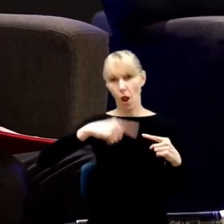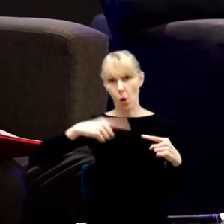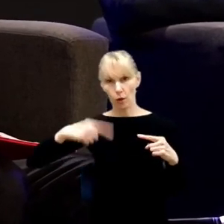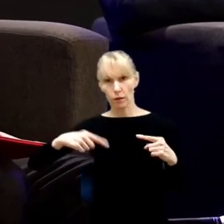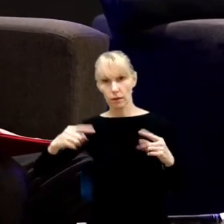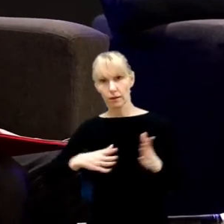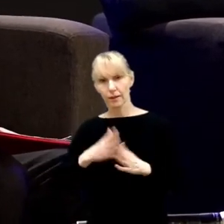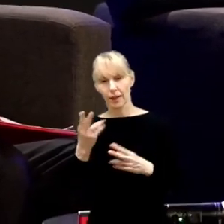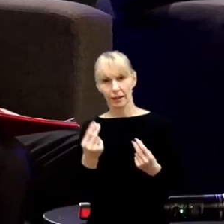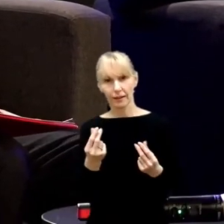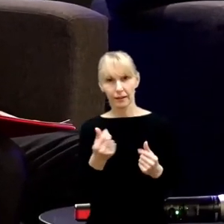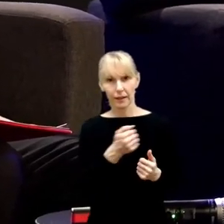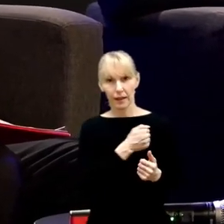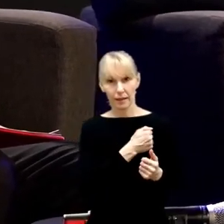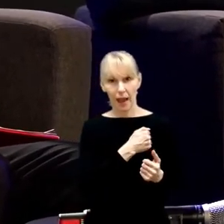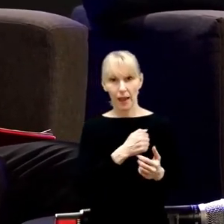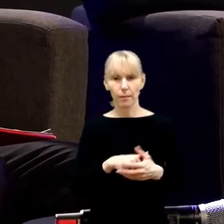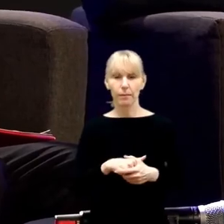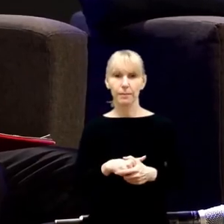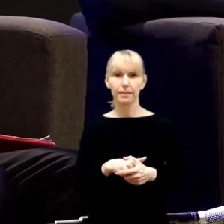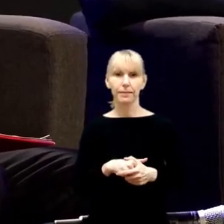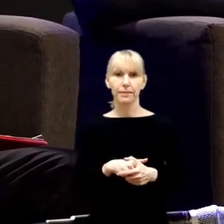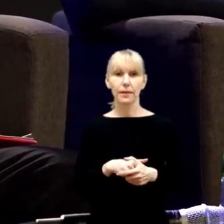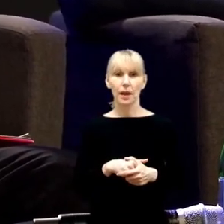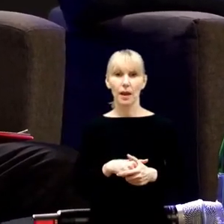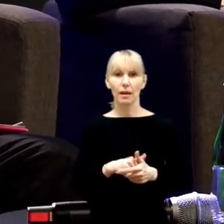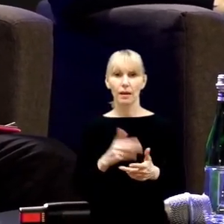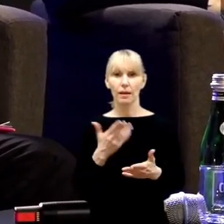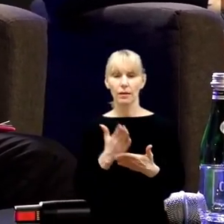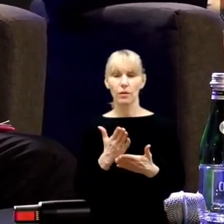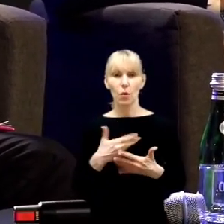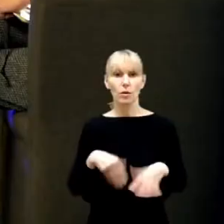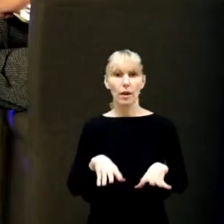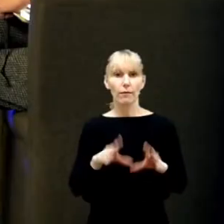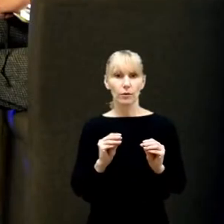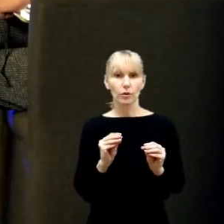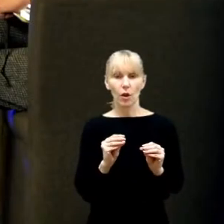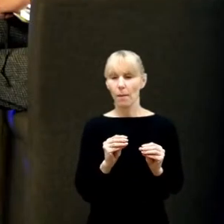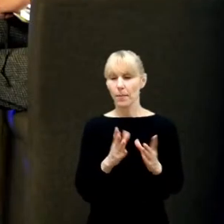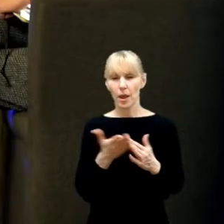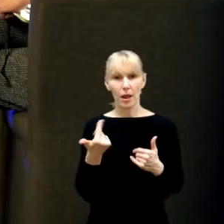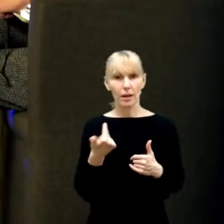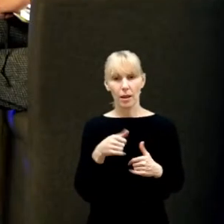ale ponieważ coś takiego się pojawiło od razu na wstępie, no nie mogę tego pozostawić zupełnie bez komentarza.